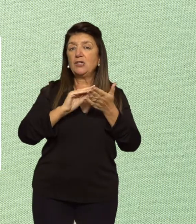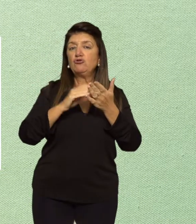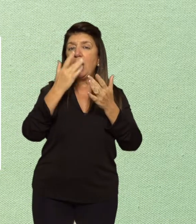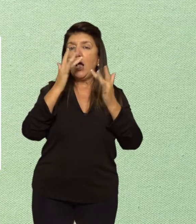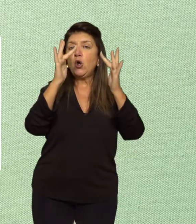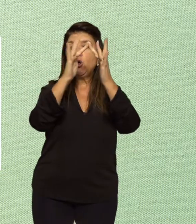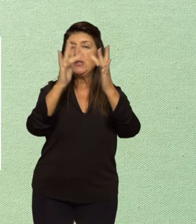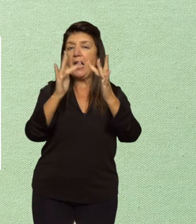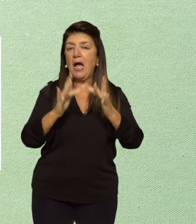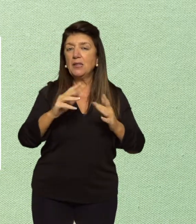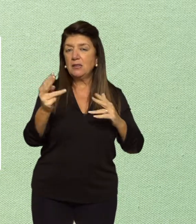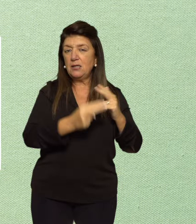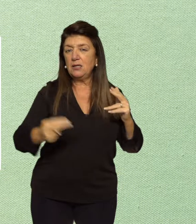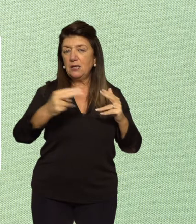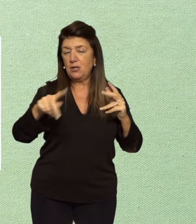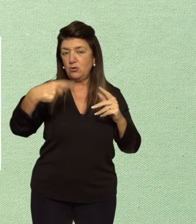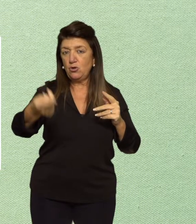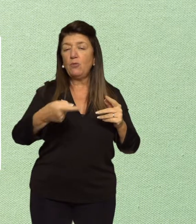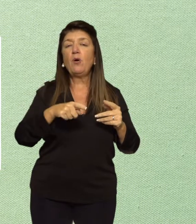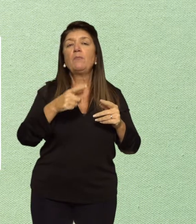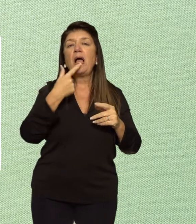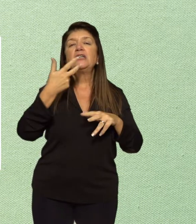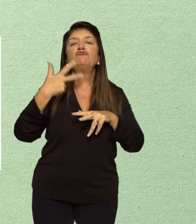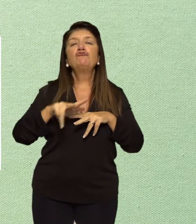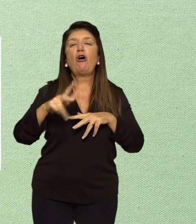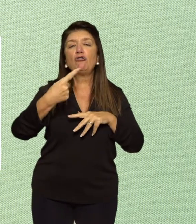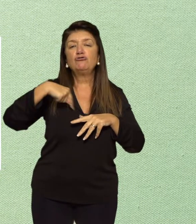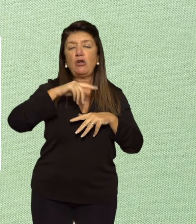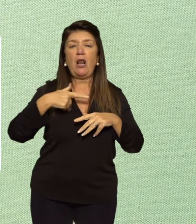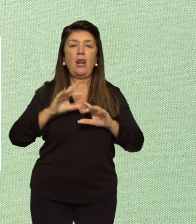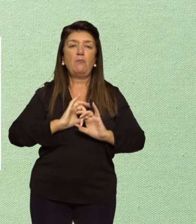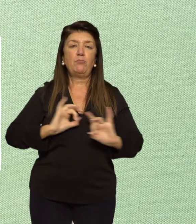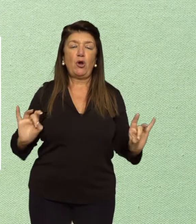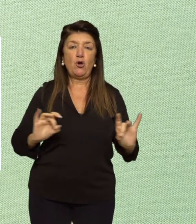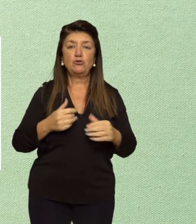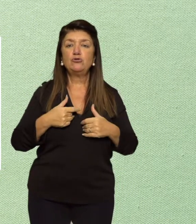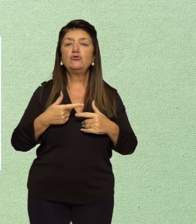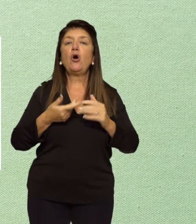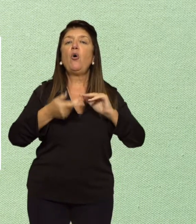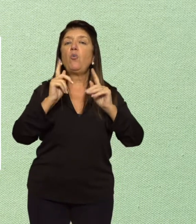In ogni caso ci trovate banalmente anche sui social come 'Associazione Verba' da lì ci sono i